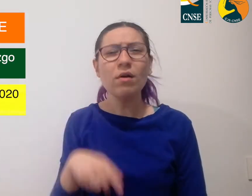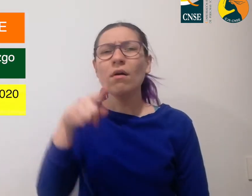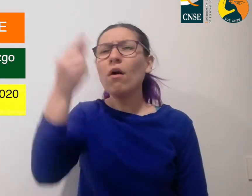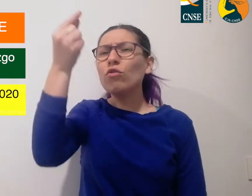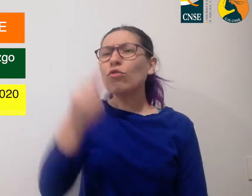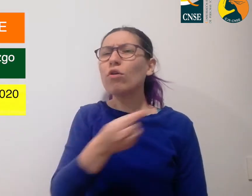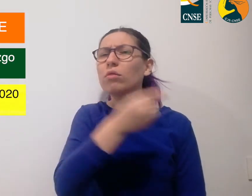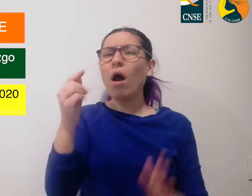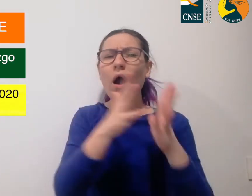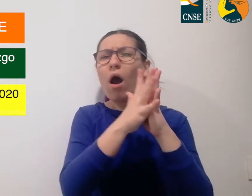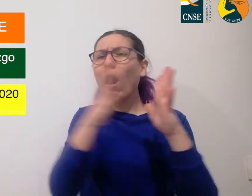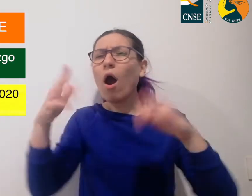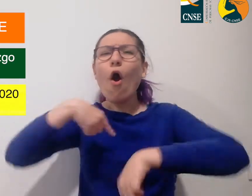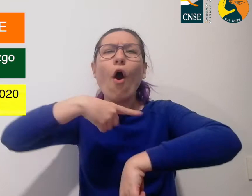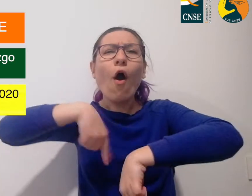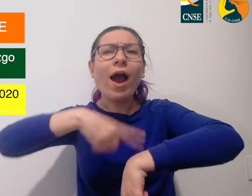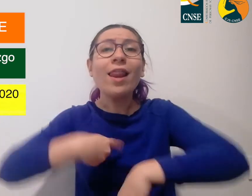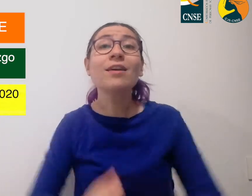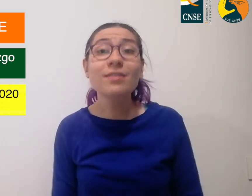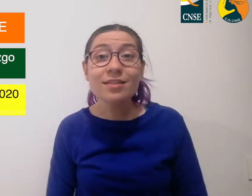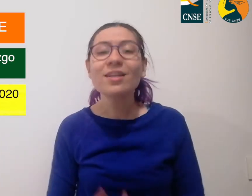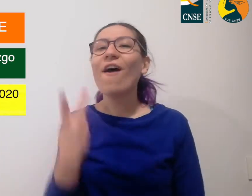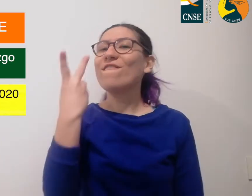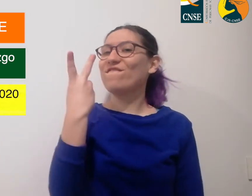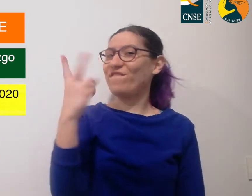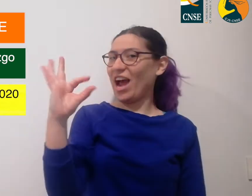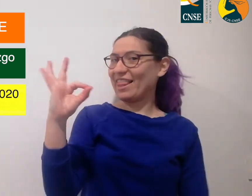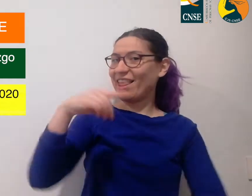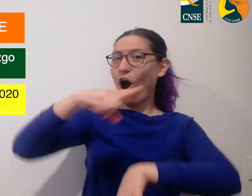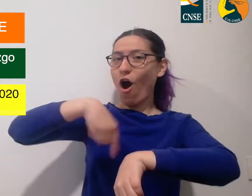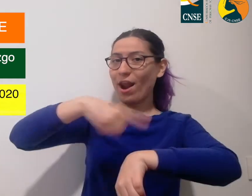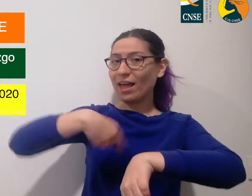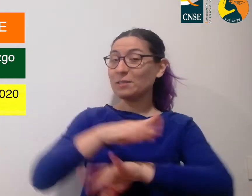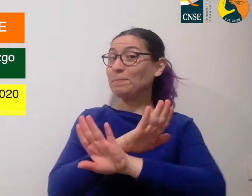El curso tendrá un total de 20 horas lectivas